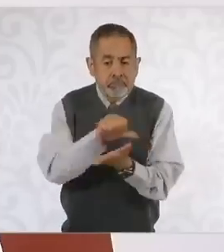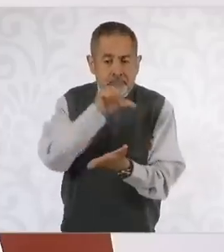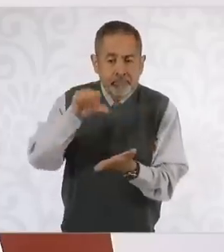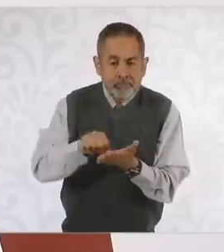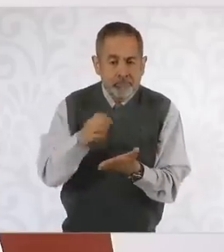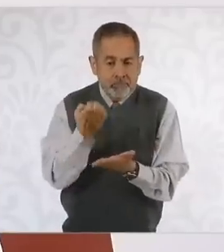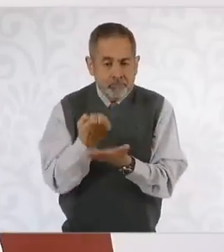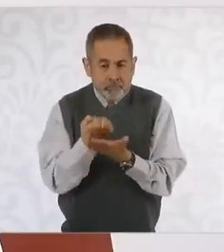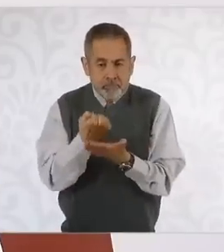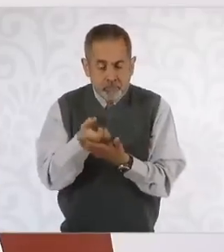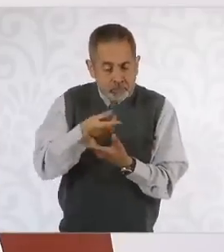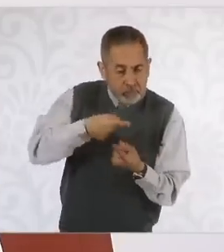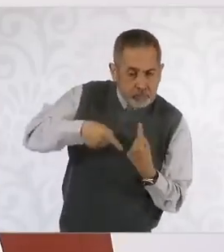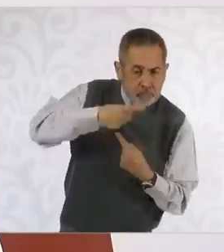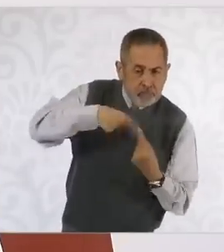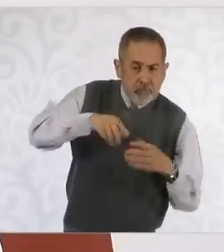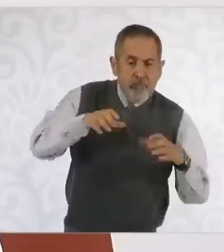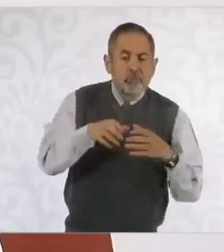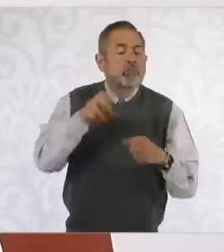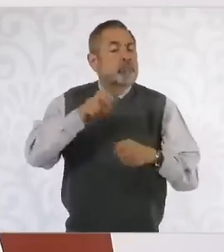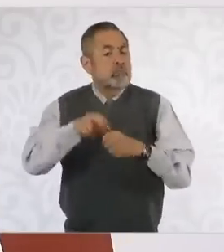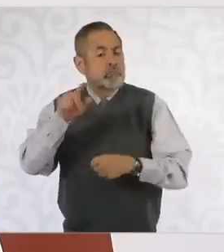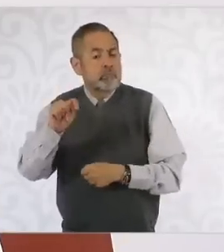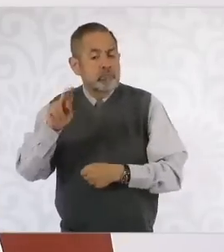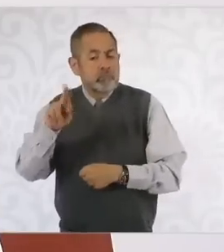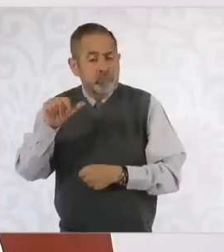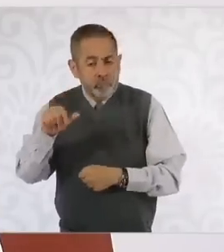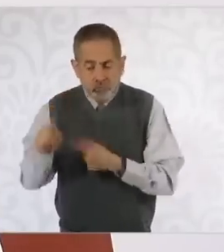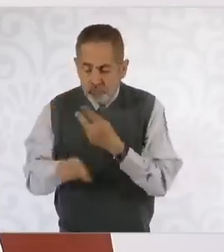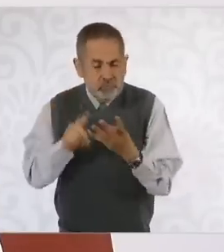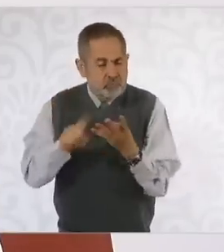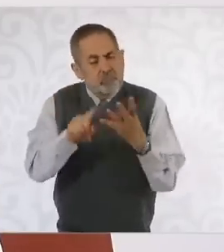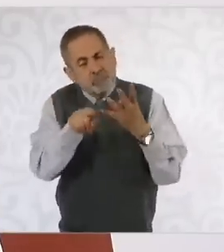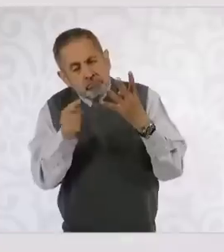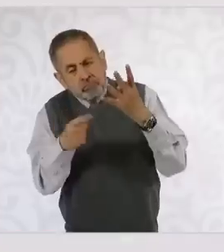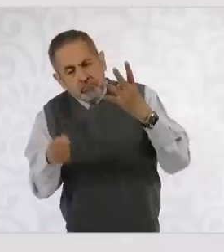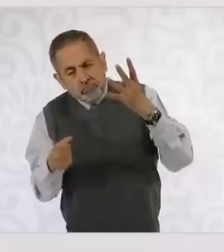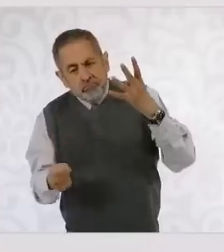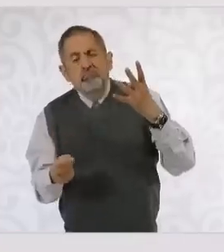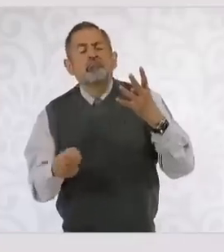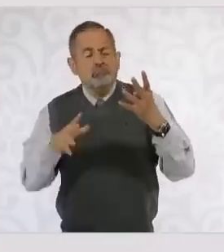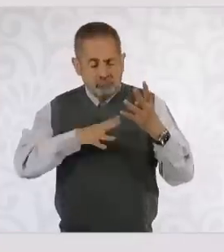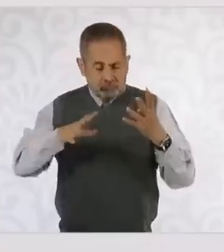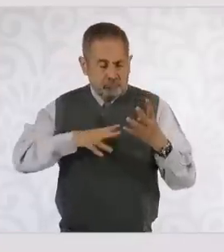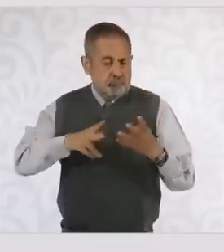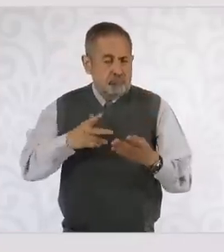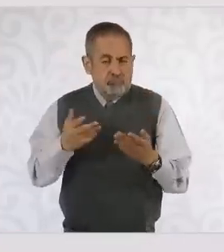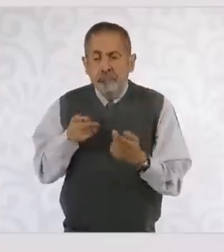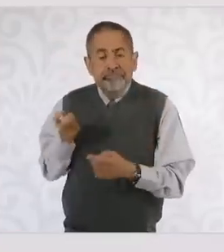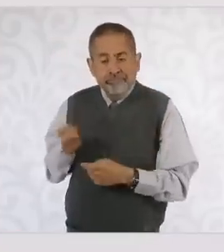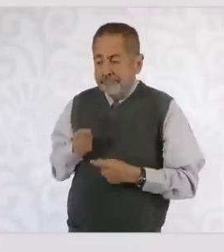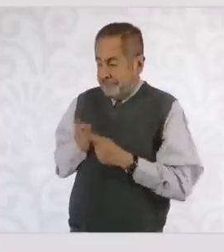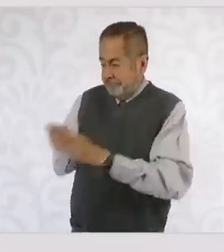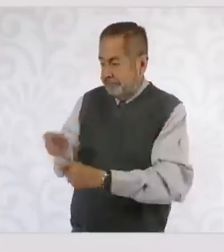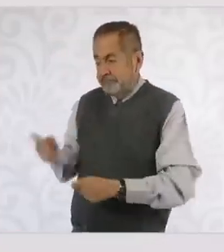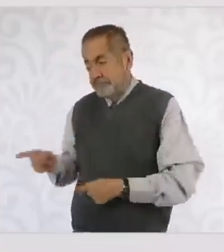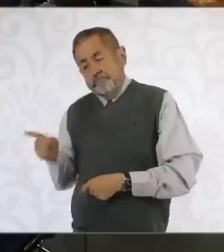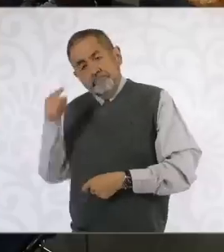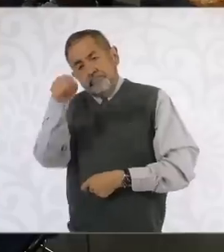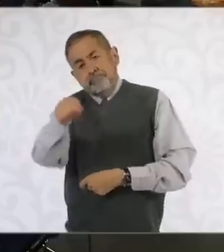a hacer en tul Hidalgo y varios proyectos que que tenemos planteados para el seas graci pres